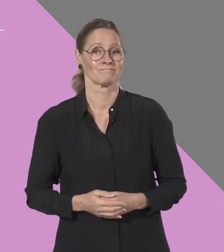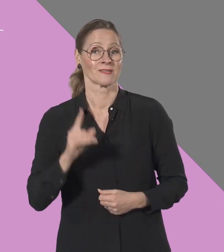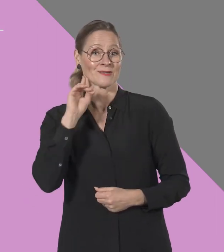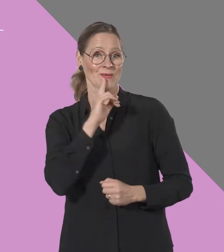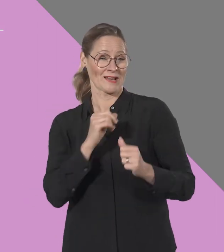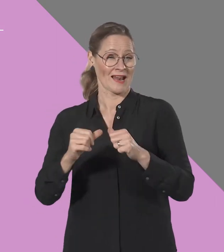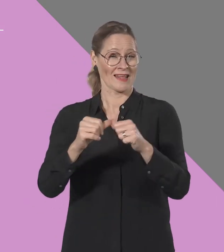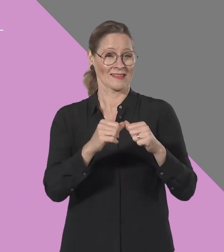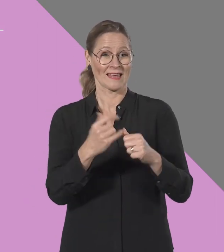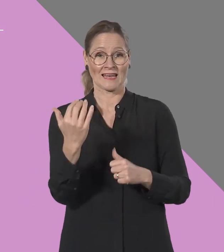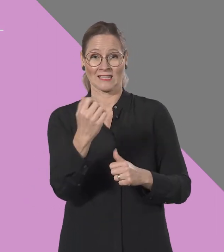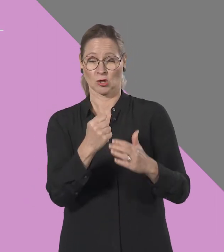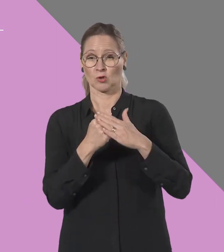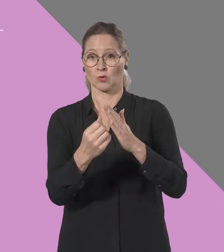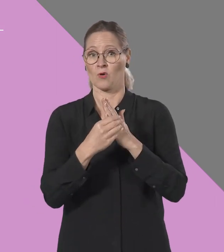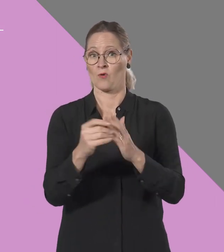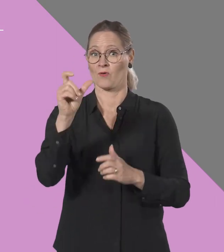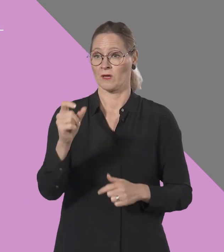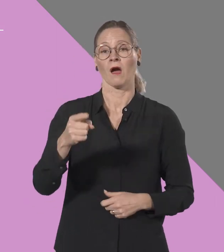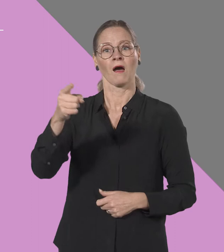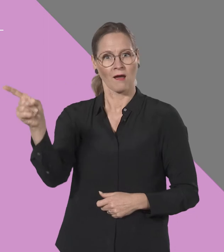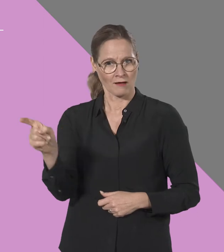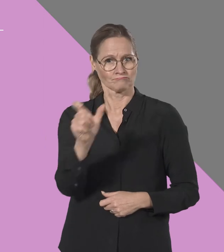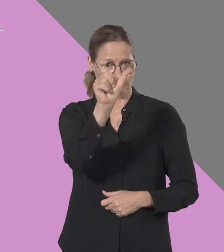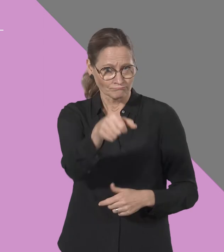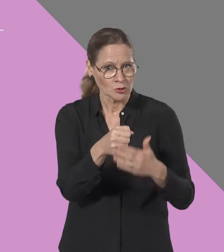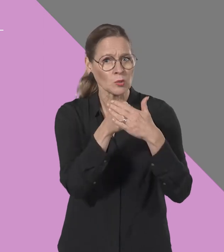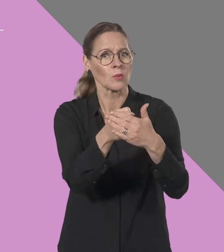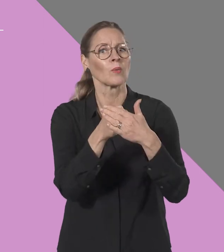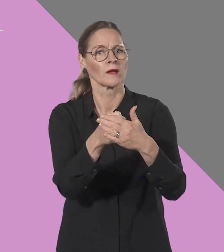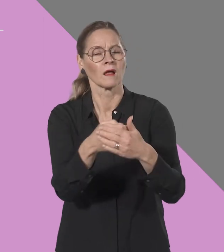Kuurojen Liiton digituen ohjaajat ovat tukenasi!